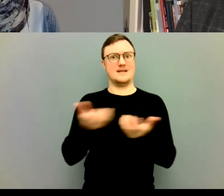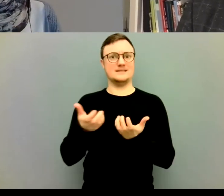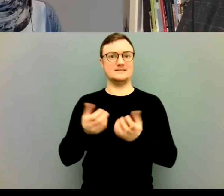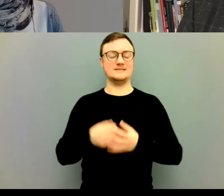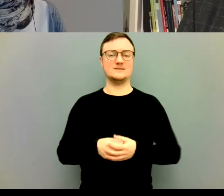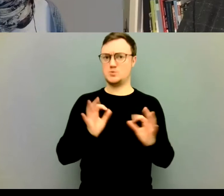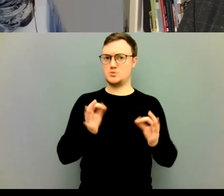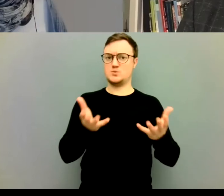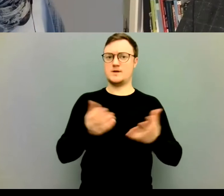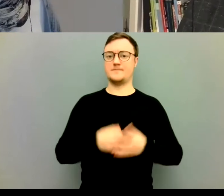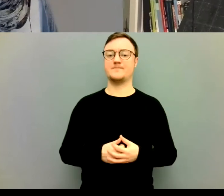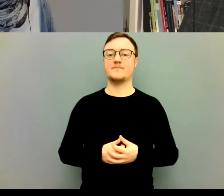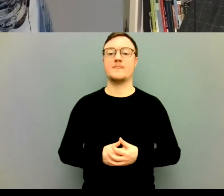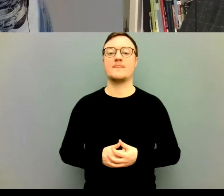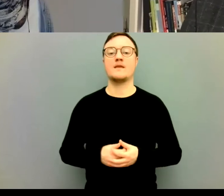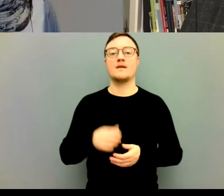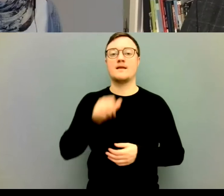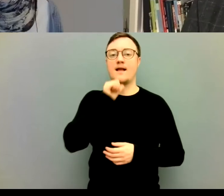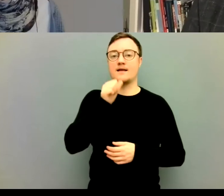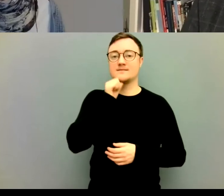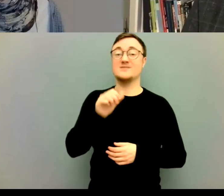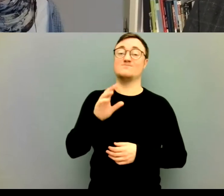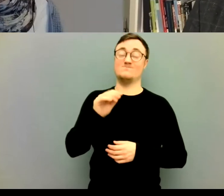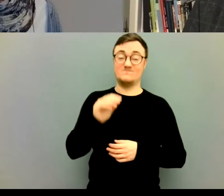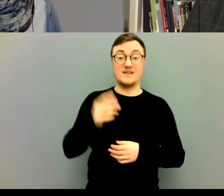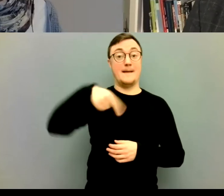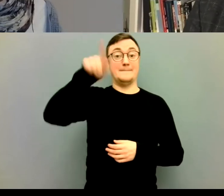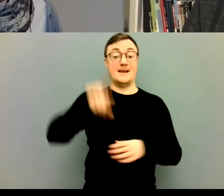I alla länder, primärvården är basen i sjukvården.